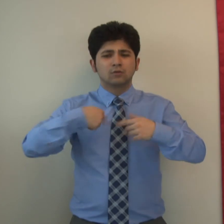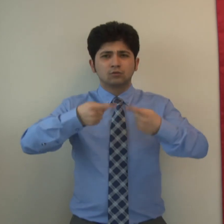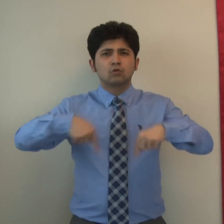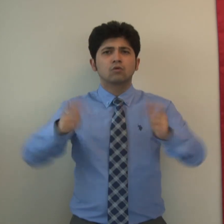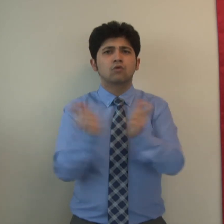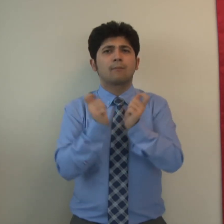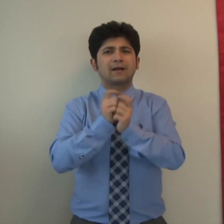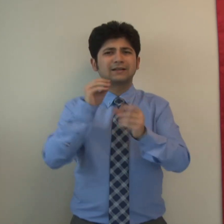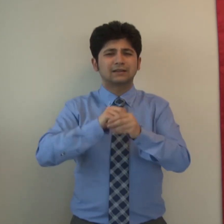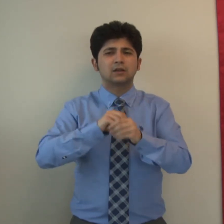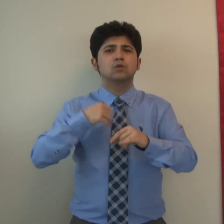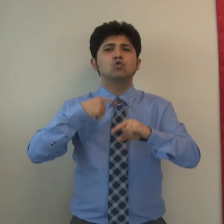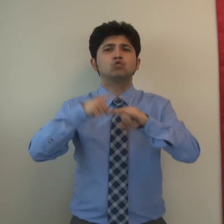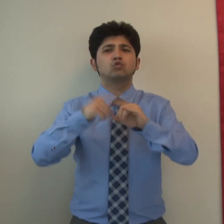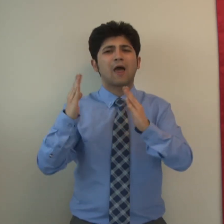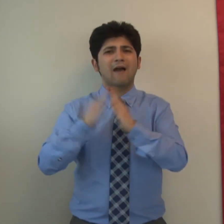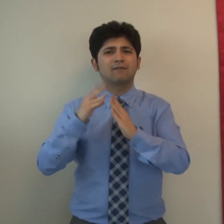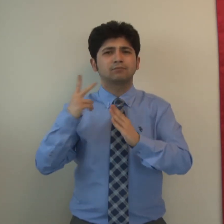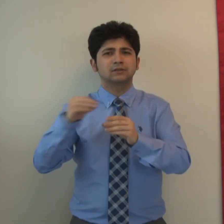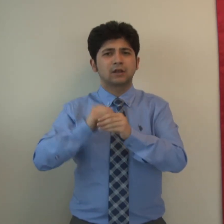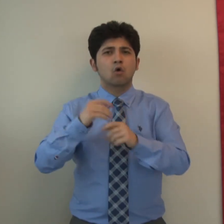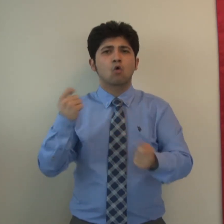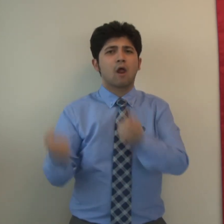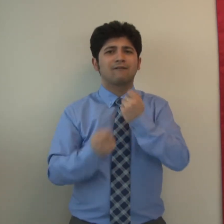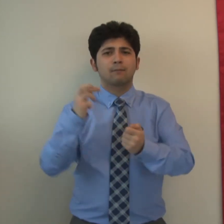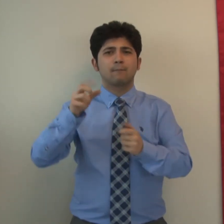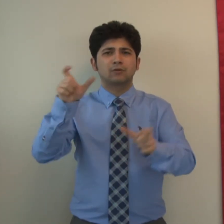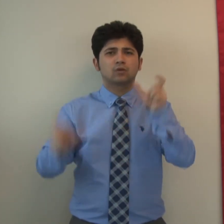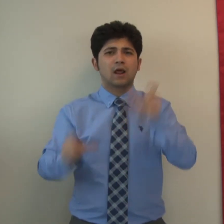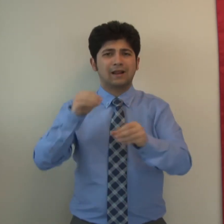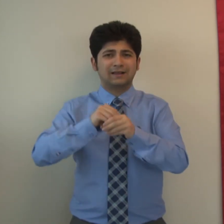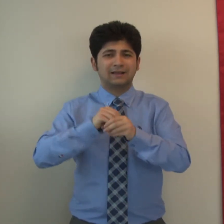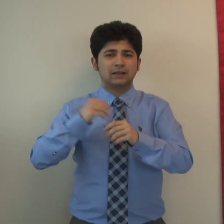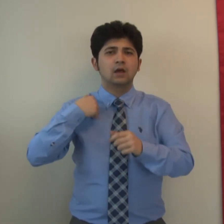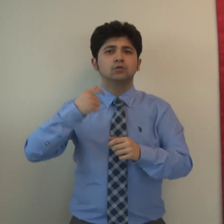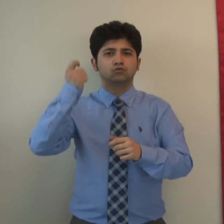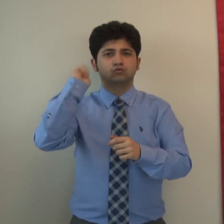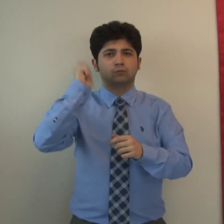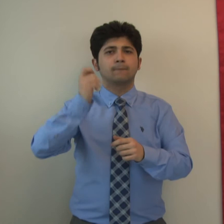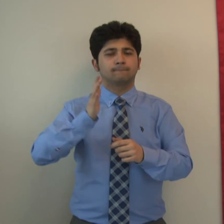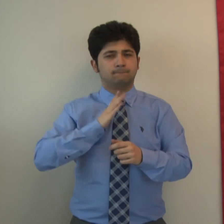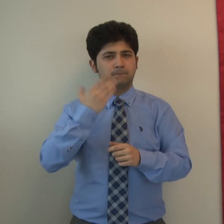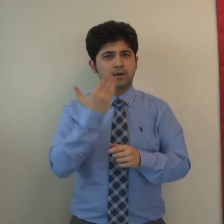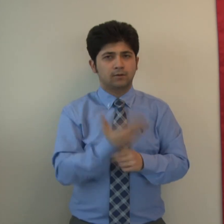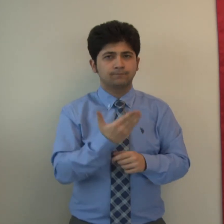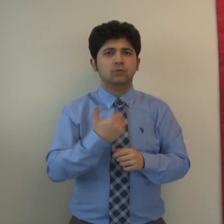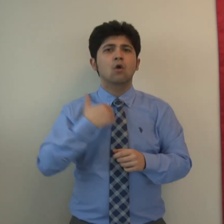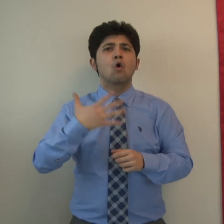oturumlarda huzurevlerinde görevli personelin sunumları da yer almaktadır.